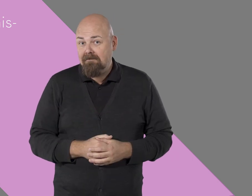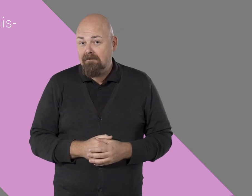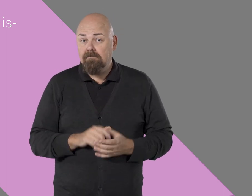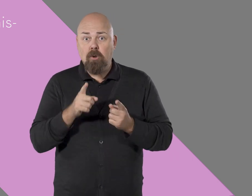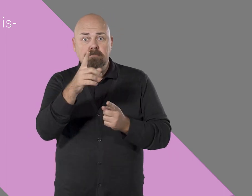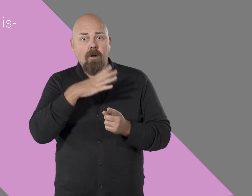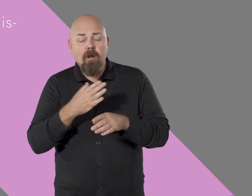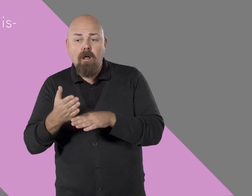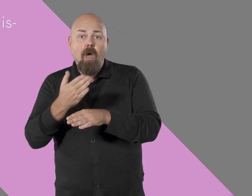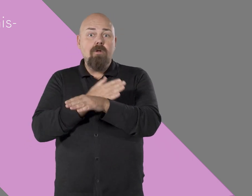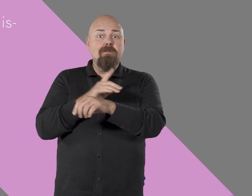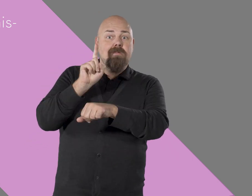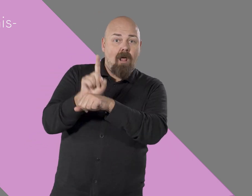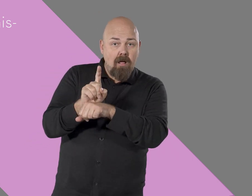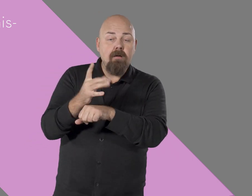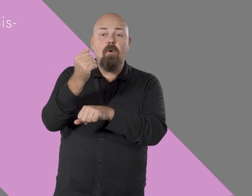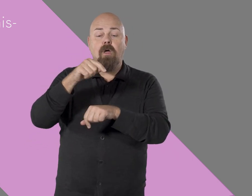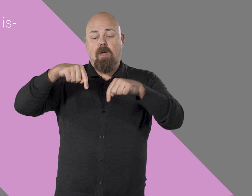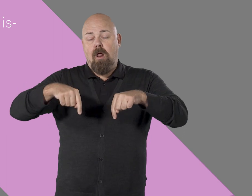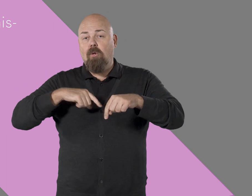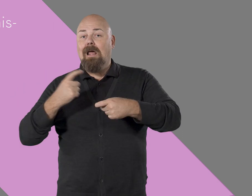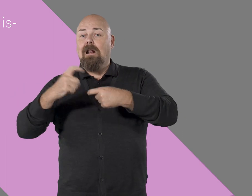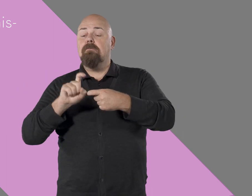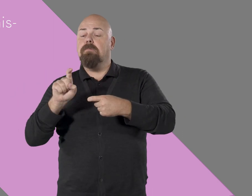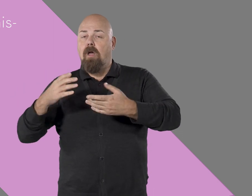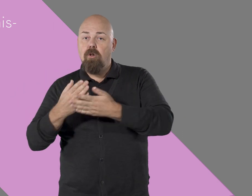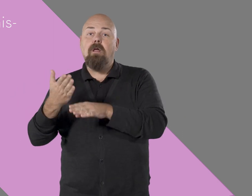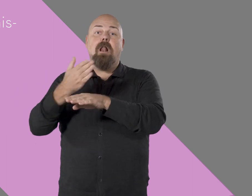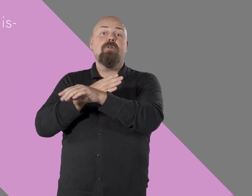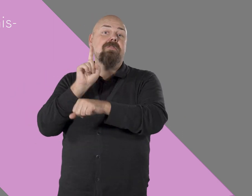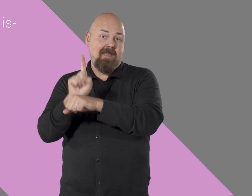ja se on nyt ennakkotilattavissa oheisesta linkistä.